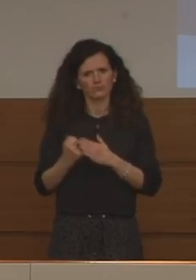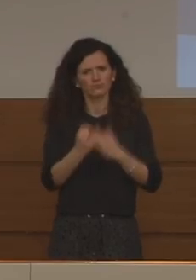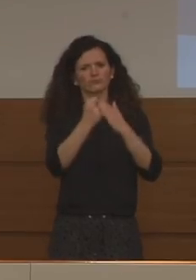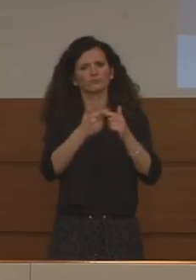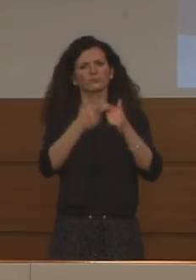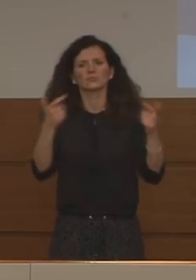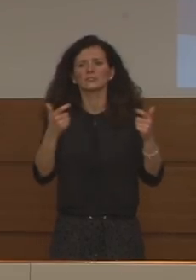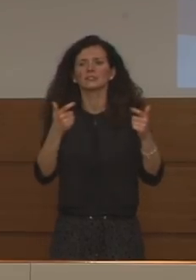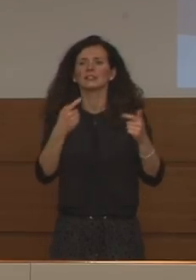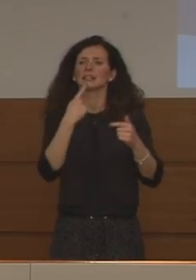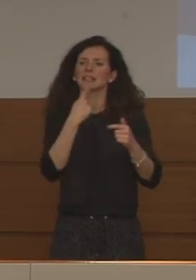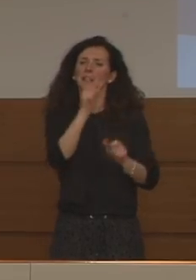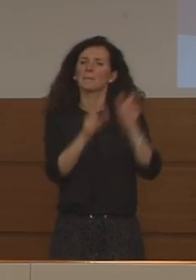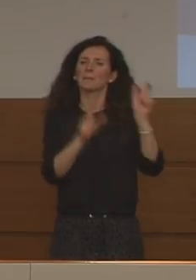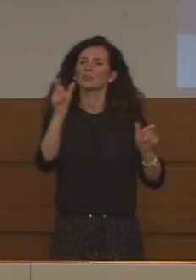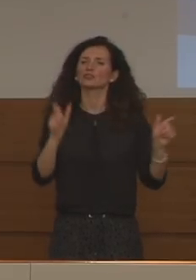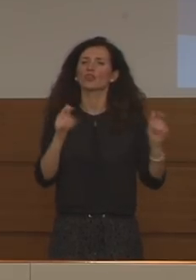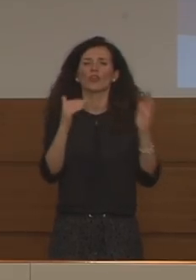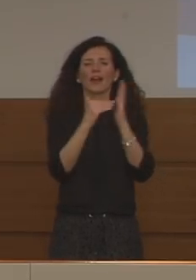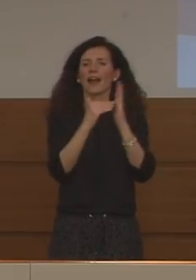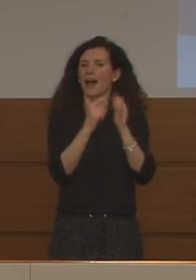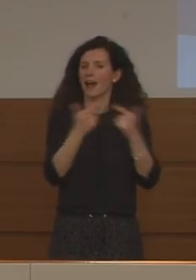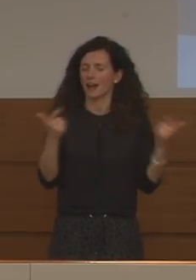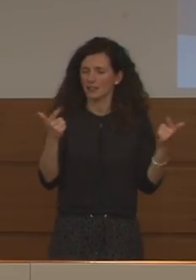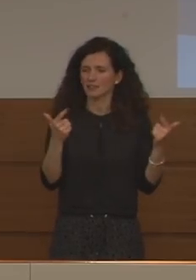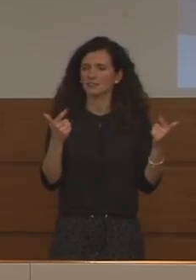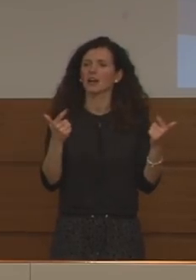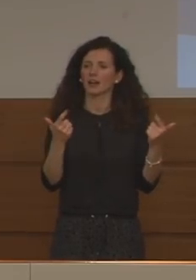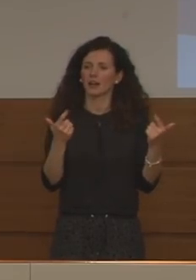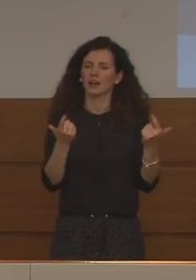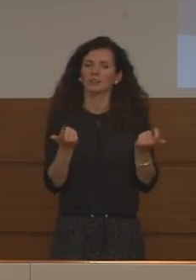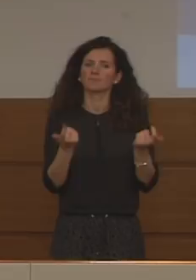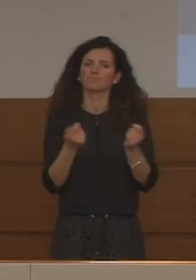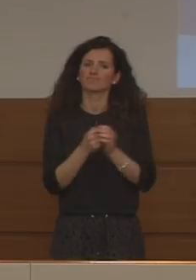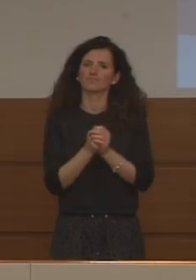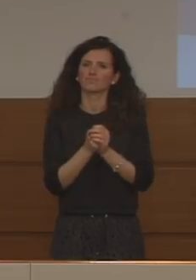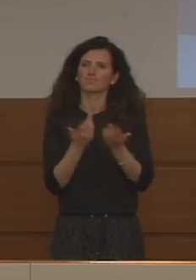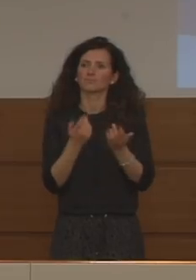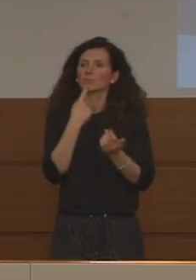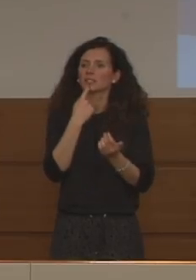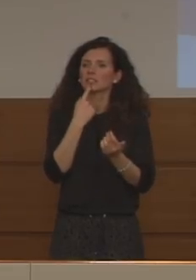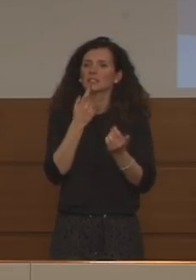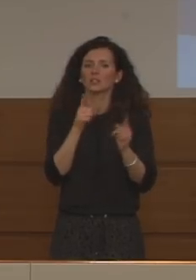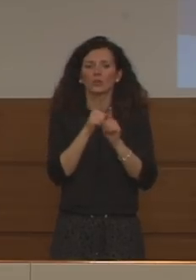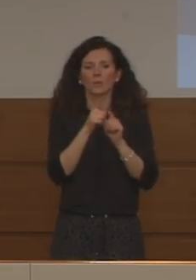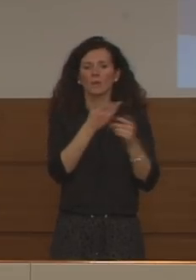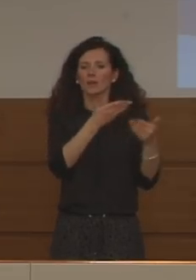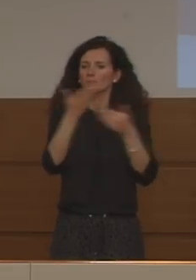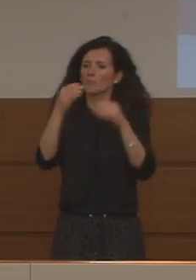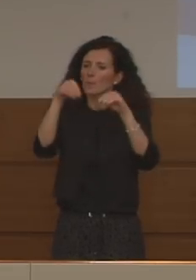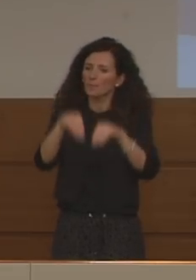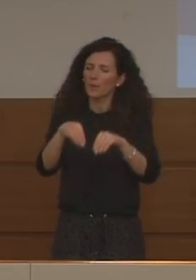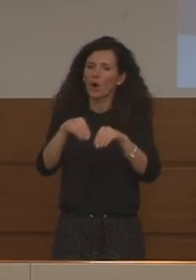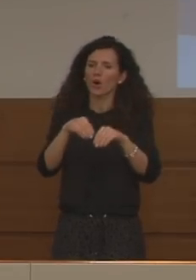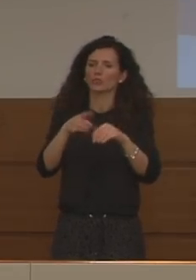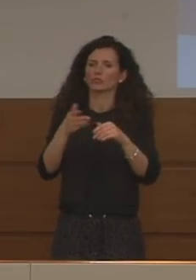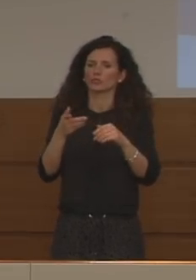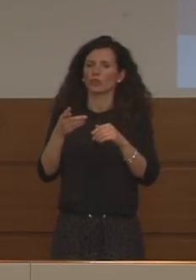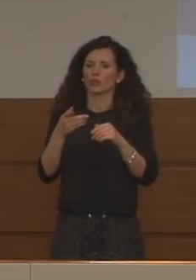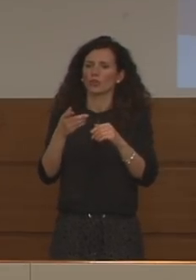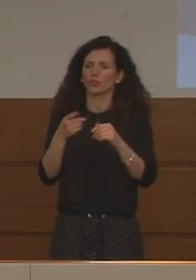fissa dimora o di chi non ha dei luoghi dove poter eseguire la quarantena.